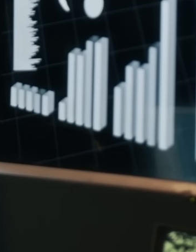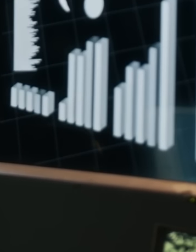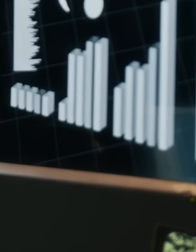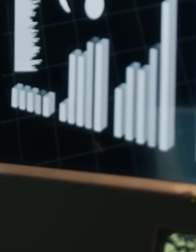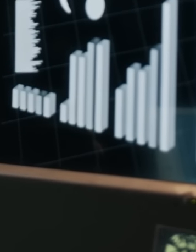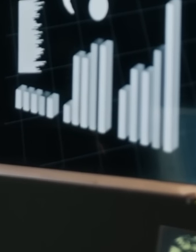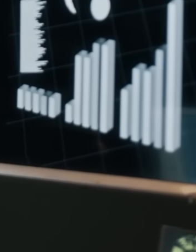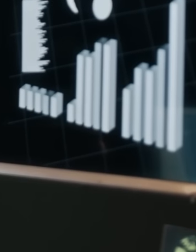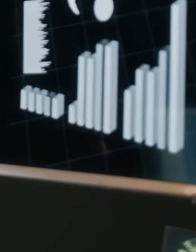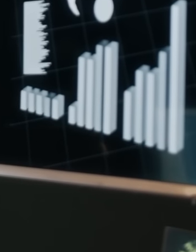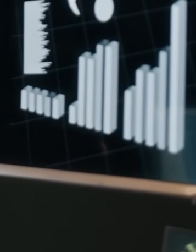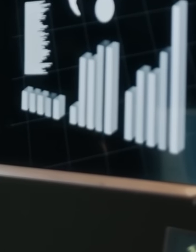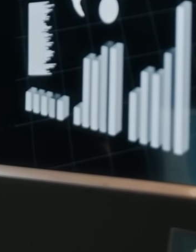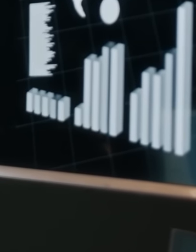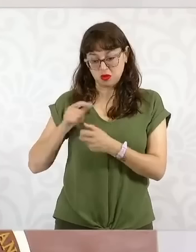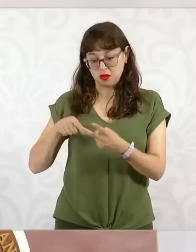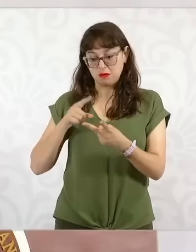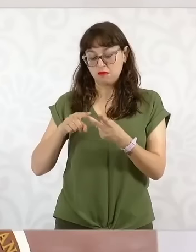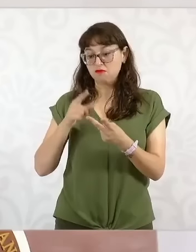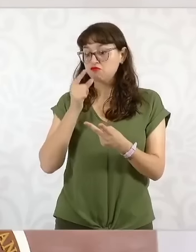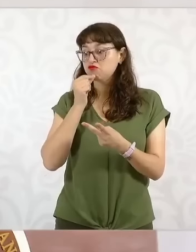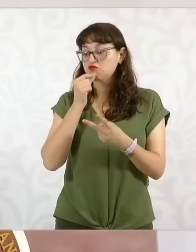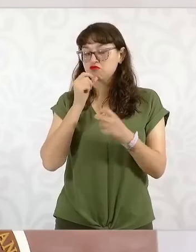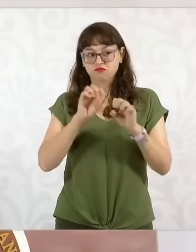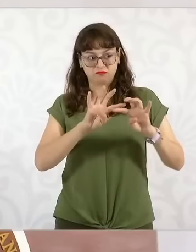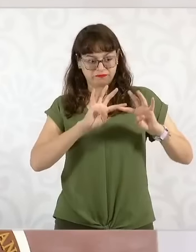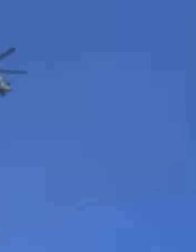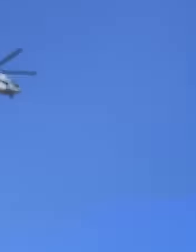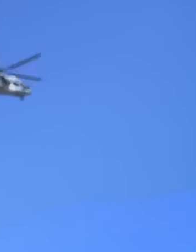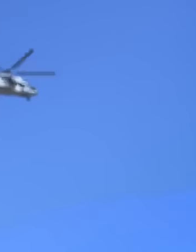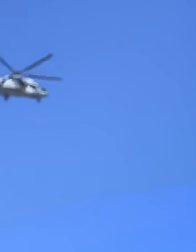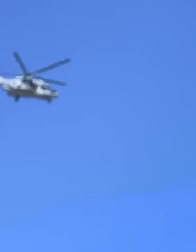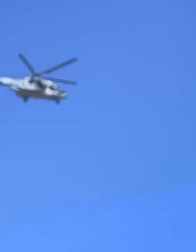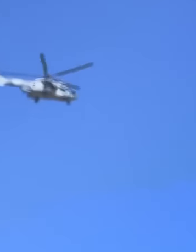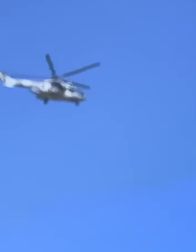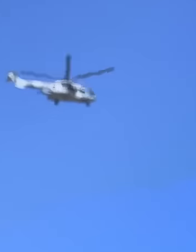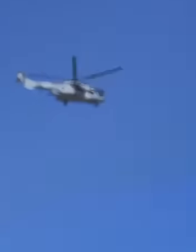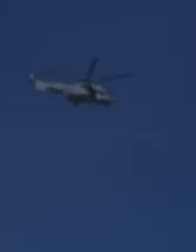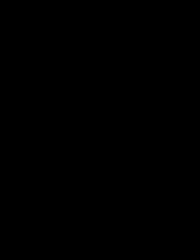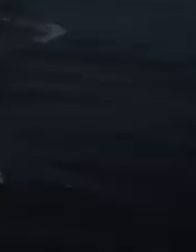Mexicano y de la Secretaría de Seguridad fueron detenidas dos personas, entre ellas Ramón Ángel N,